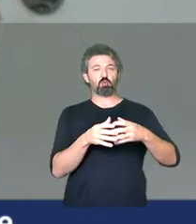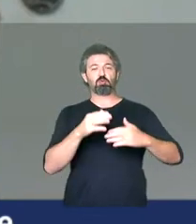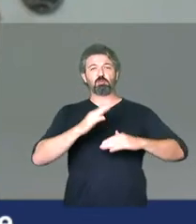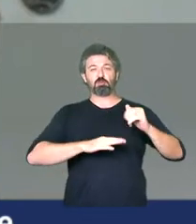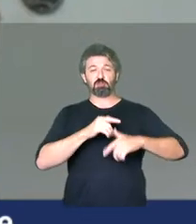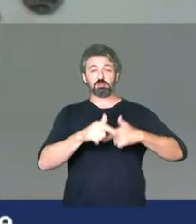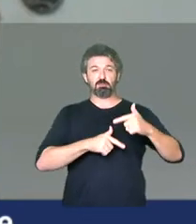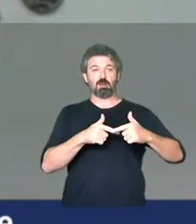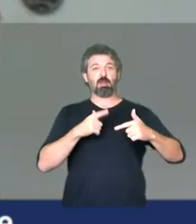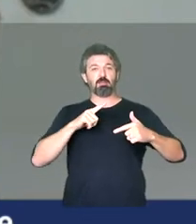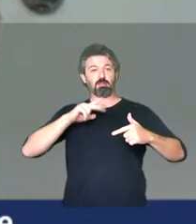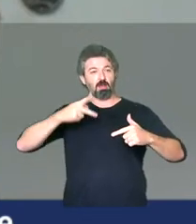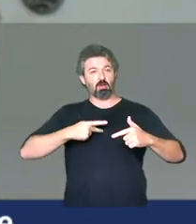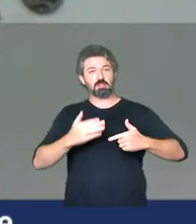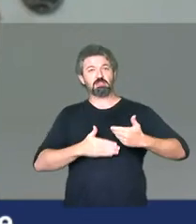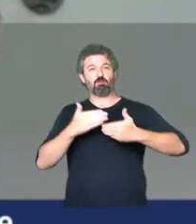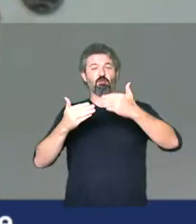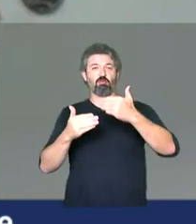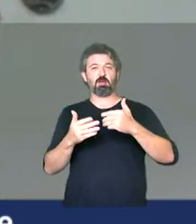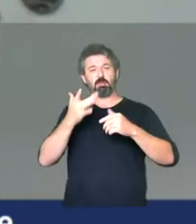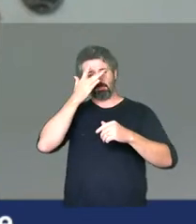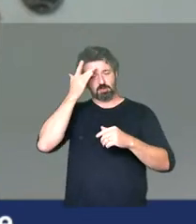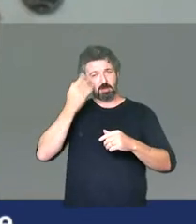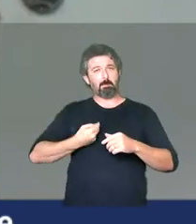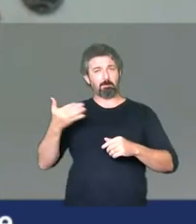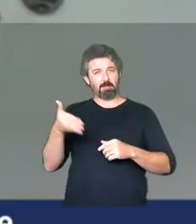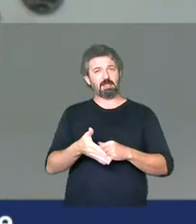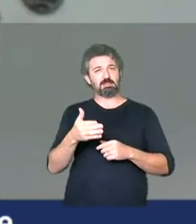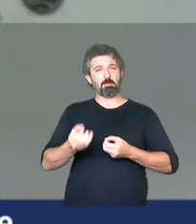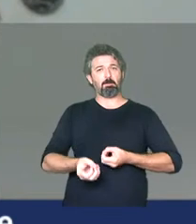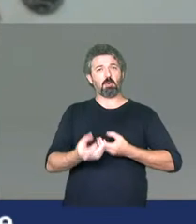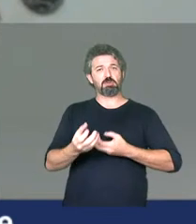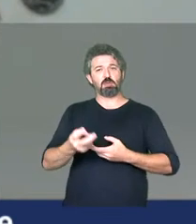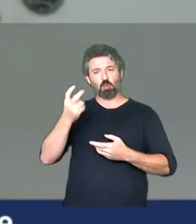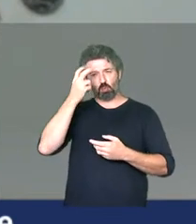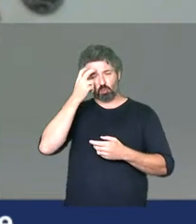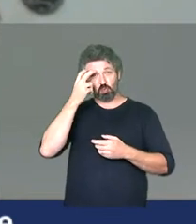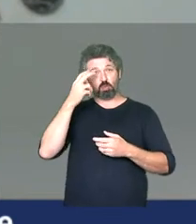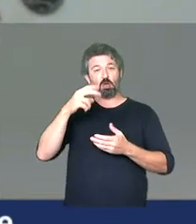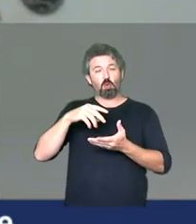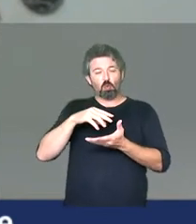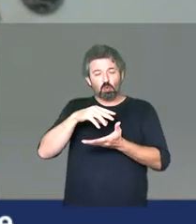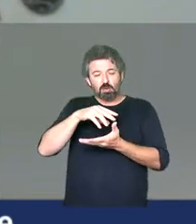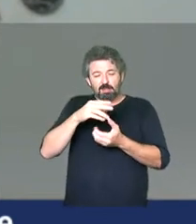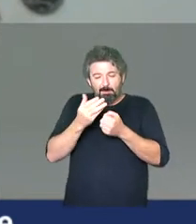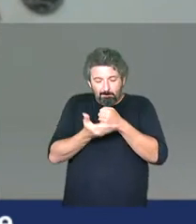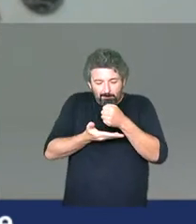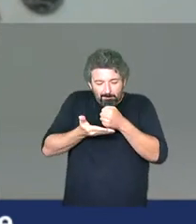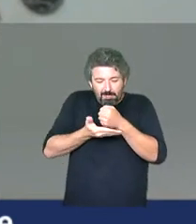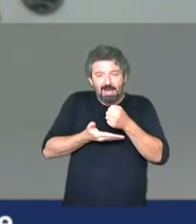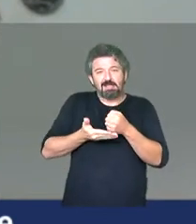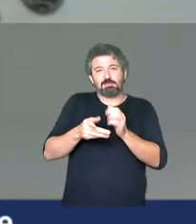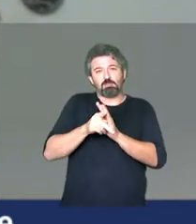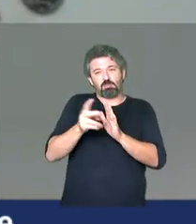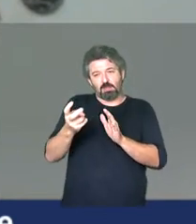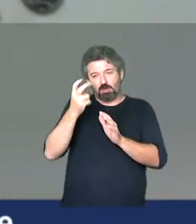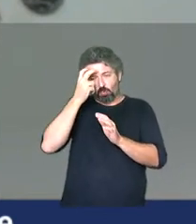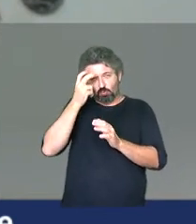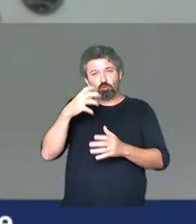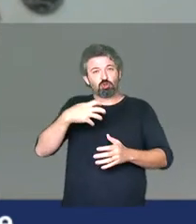AVANÇO SIGNIFICATIVO NA IMPORTÂNCIA DE CLASSE DE TRABALHADORES, DE EMPRESAS QUE ATUAM NA CULTURA, NA ESSÊNCIA DA PRÓPRIA CULTURA NO MEIO